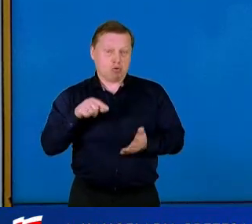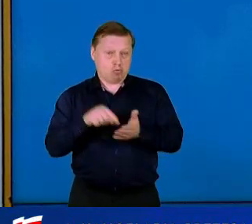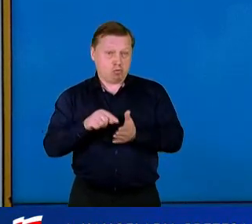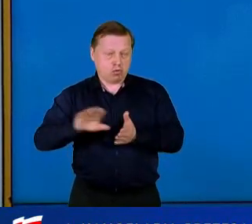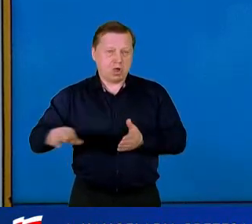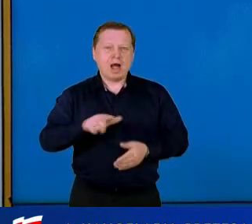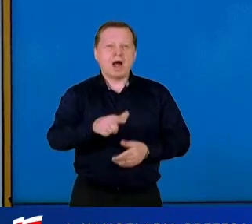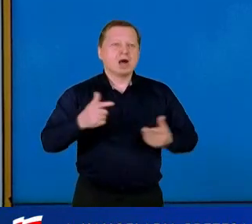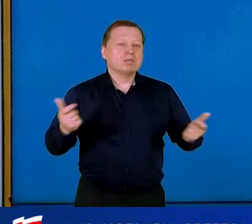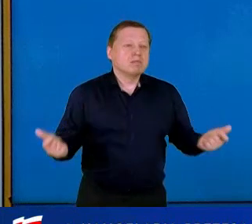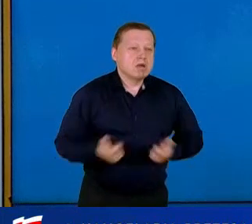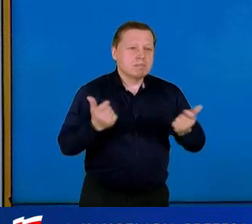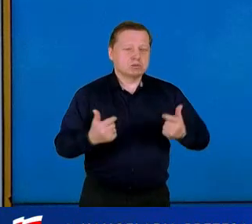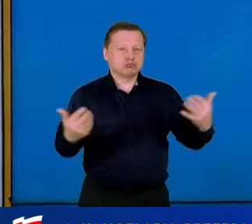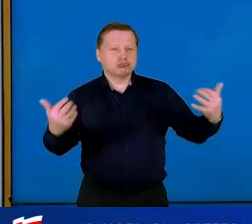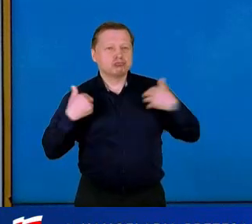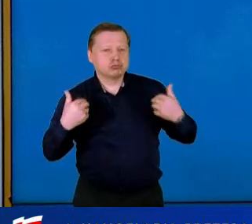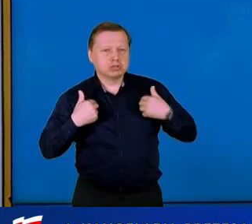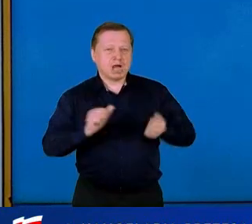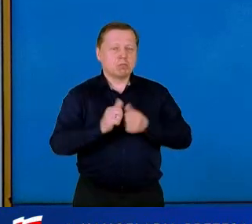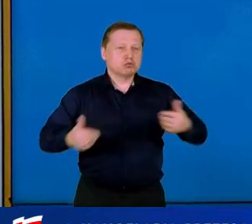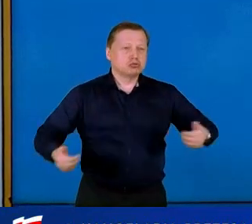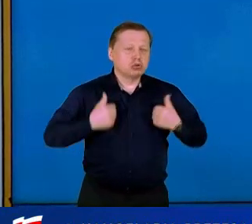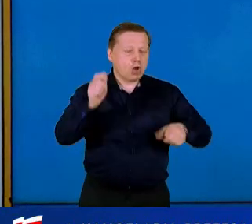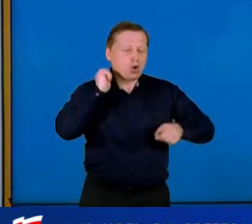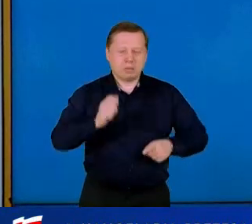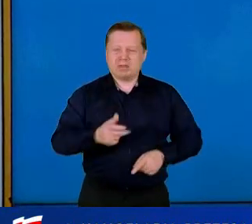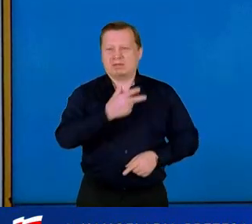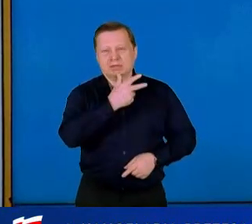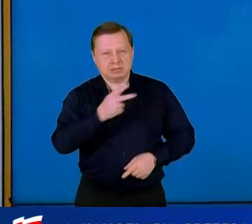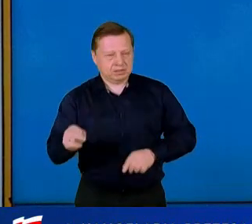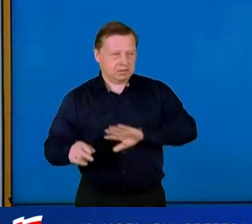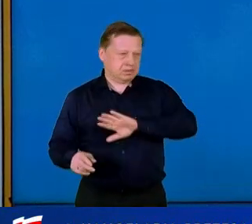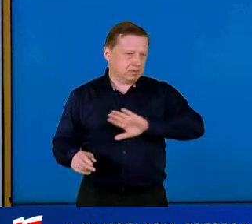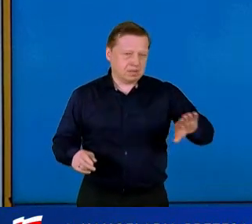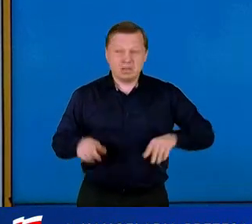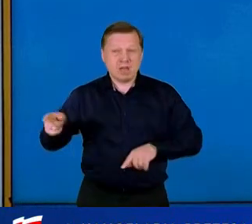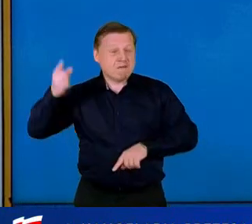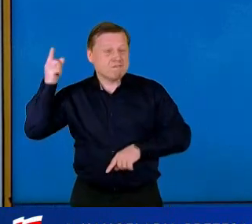zagrożenia życia lub zdrowia kobiety. Także nie wpływa ten wyrok na sytuację,